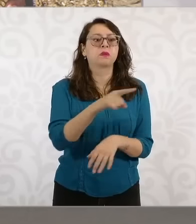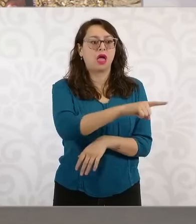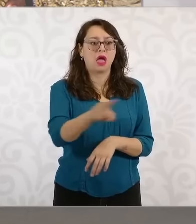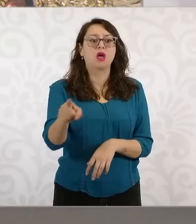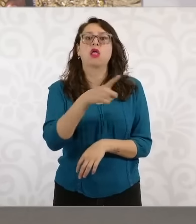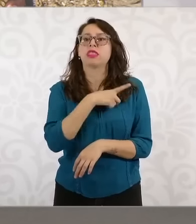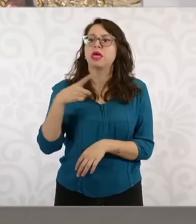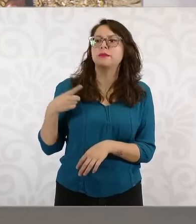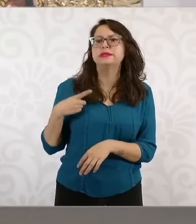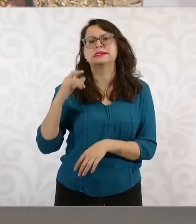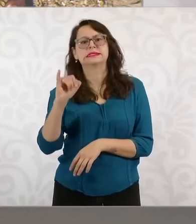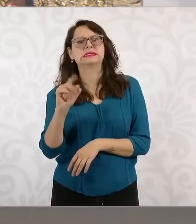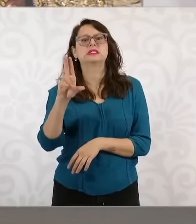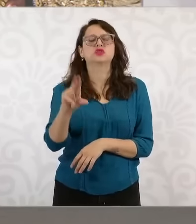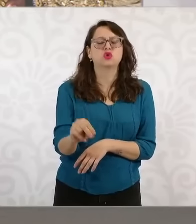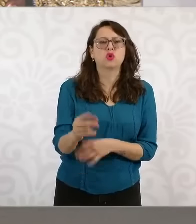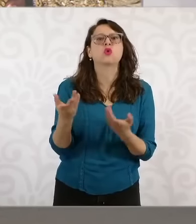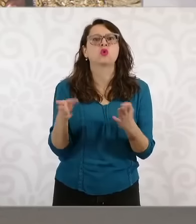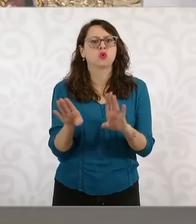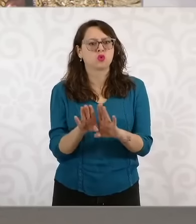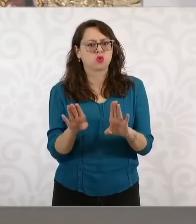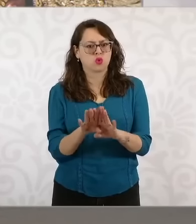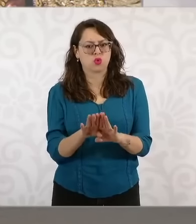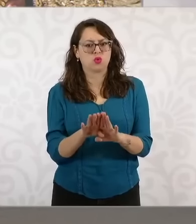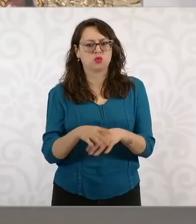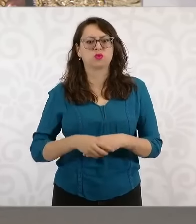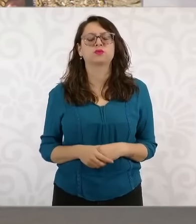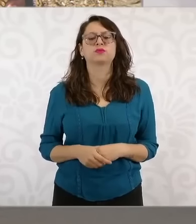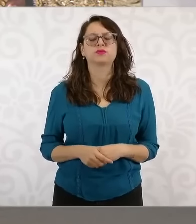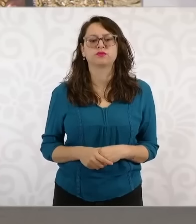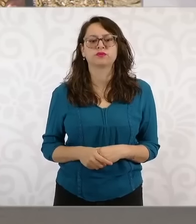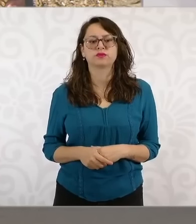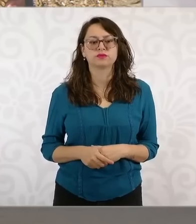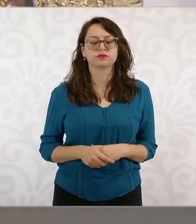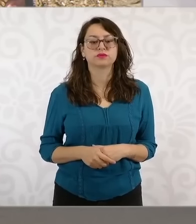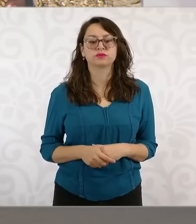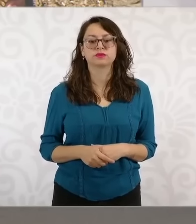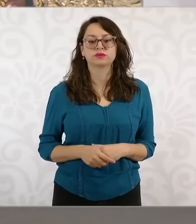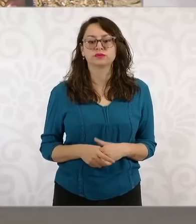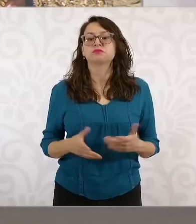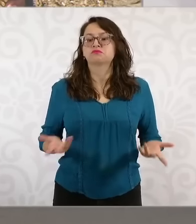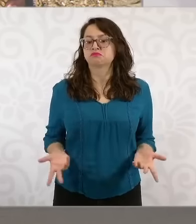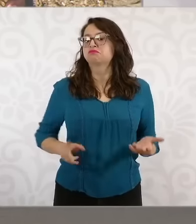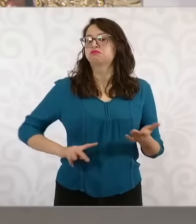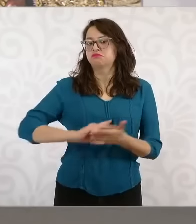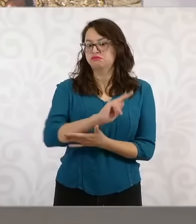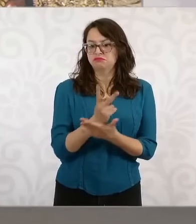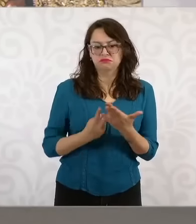financiera que estaba está existiendo en nuestro país. Hicimos un programa, pedimos